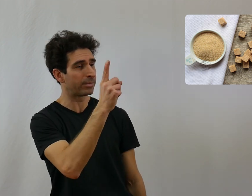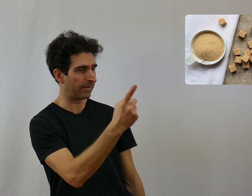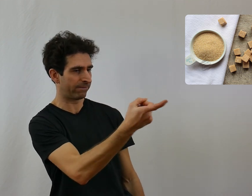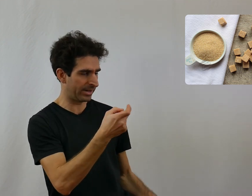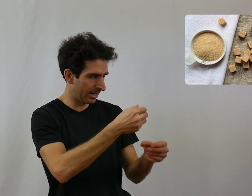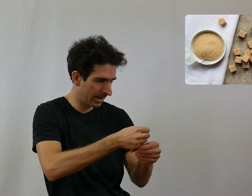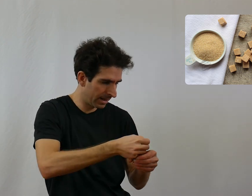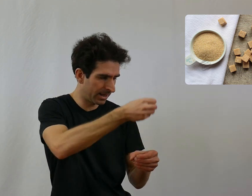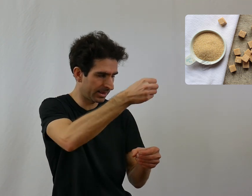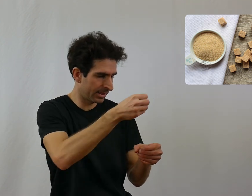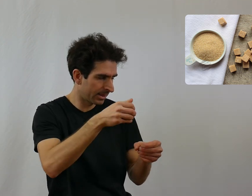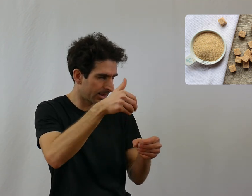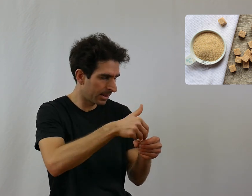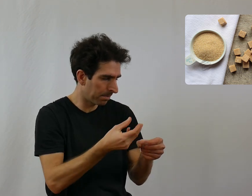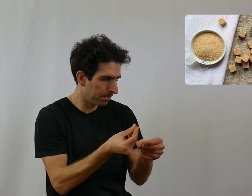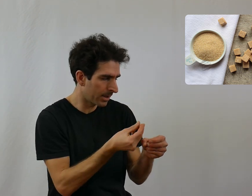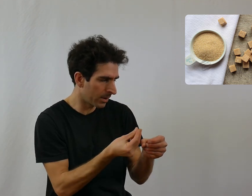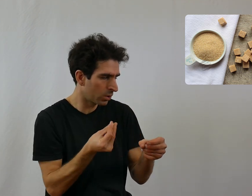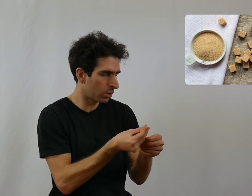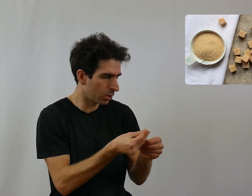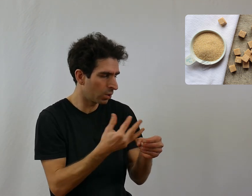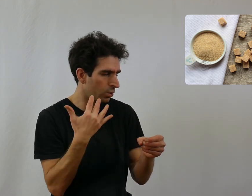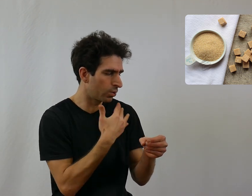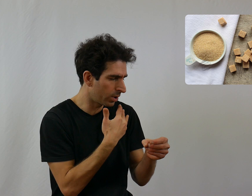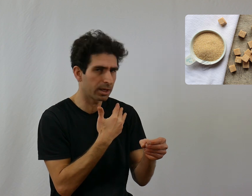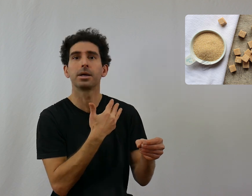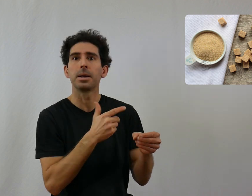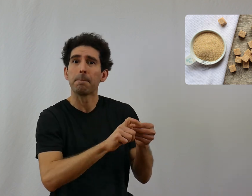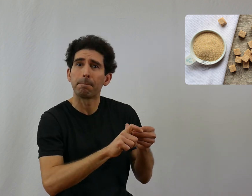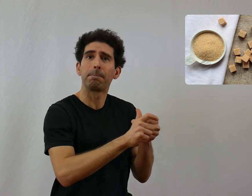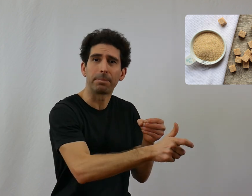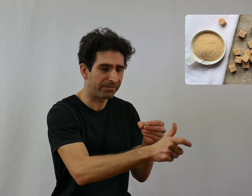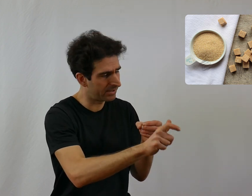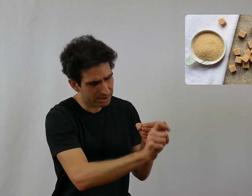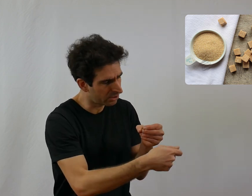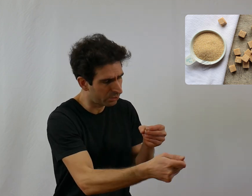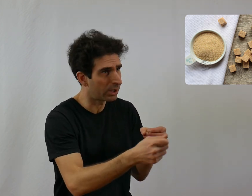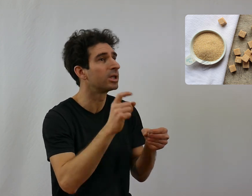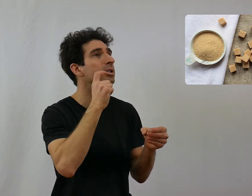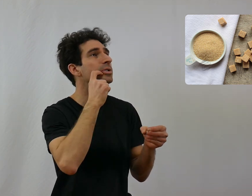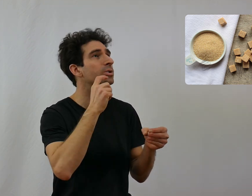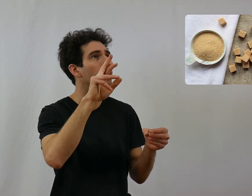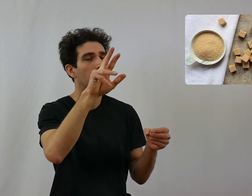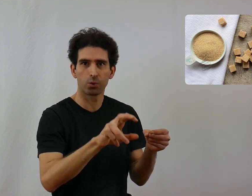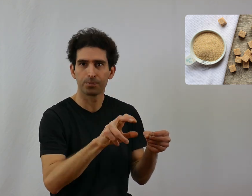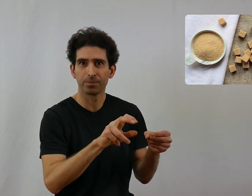Les tiges des cannes à sucre contiennent des pigments qui donneront un sucre naturellement roux.